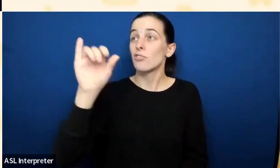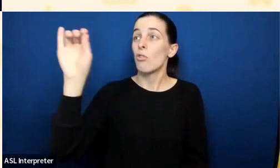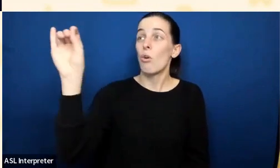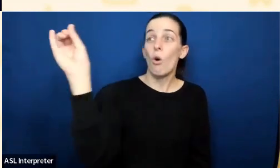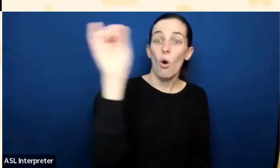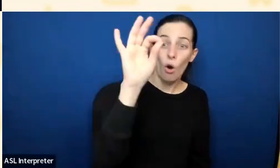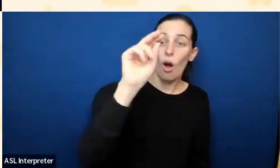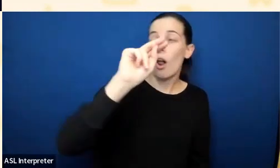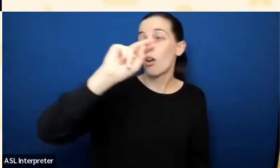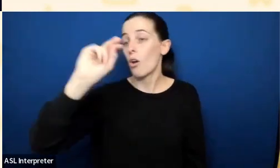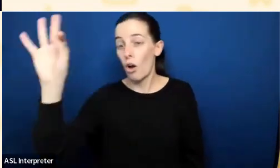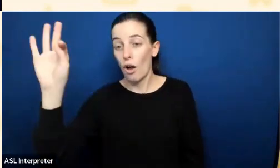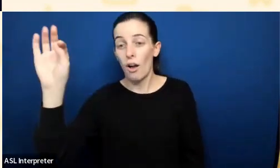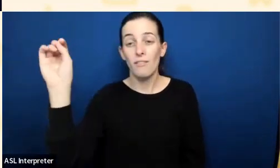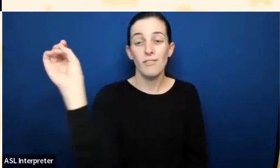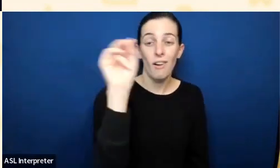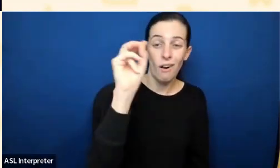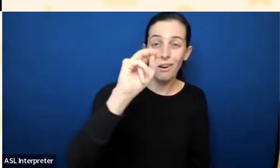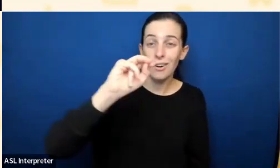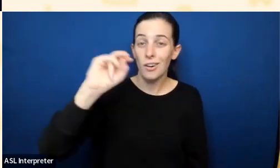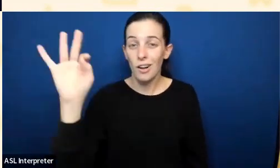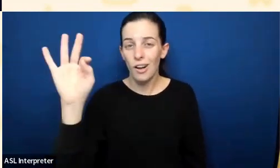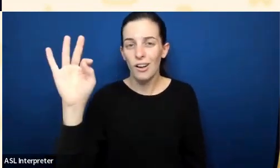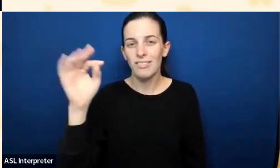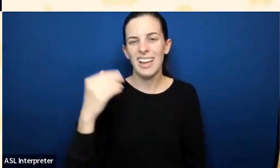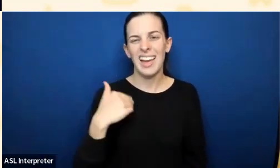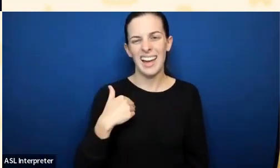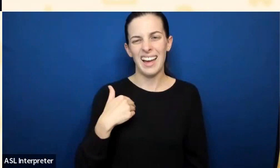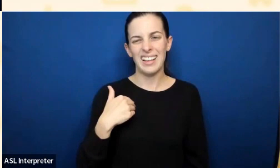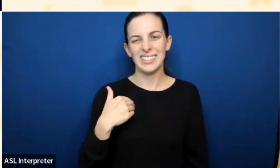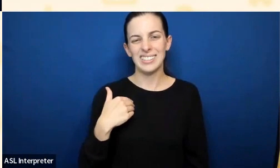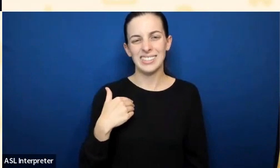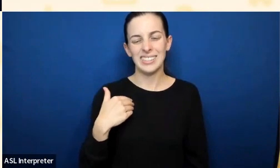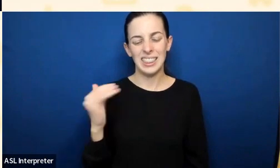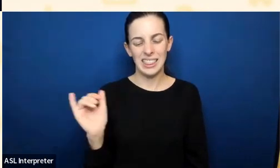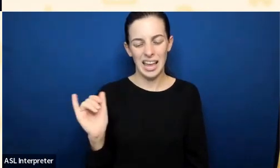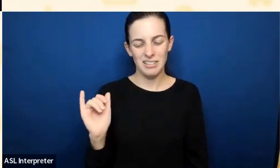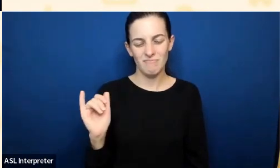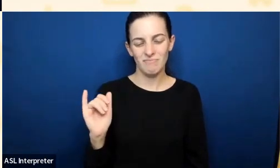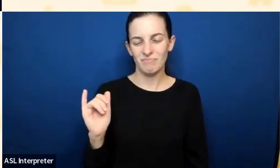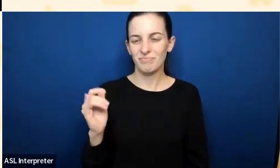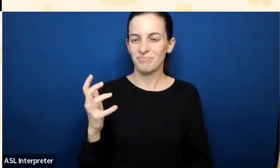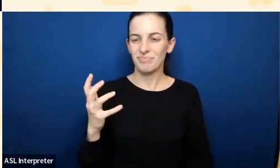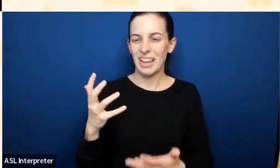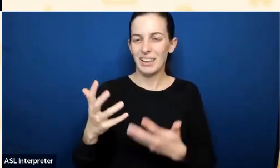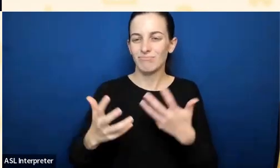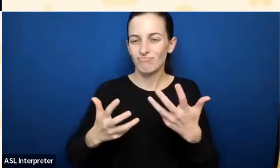termina en esta experiencia tartamuda en la que se anima,